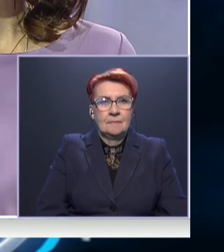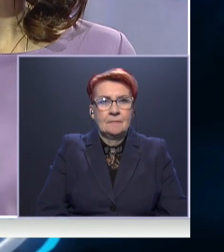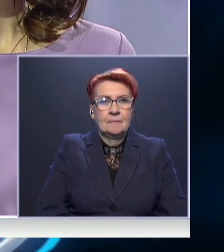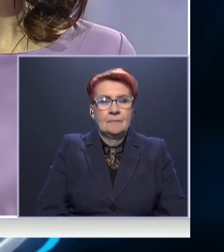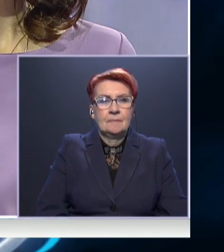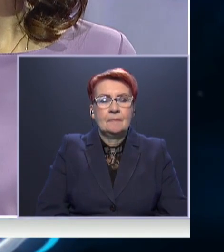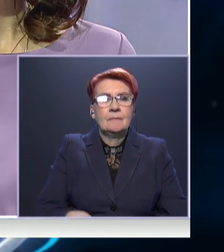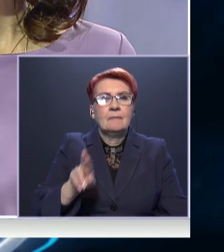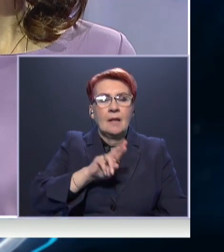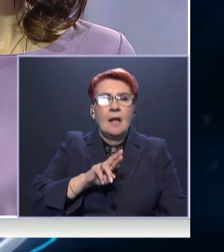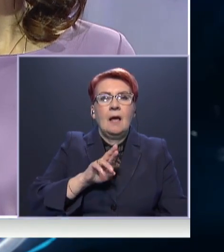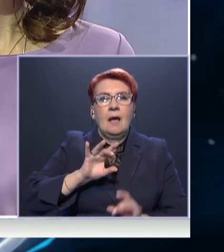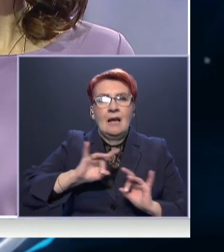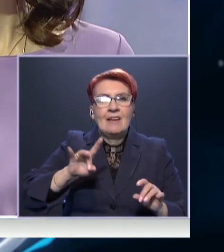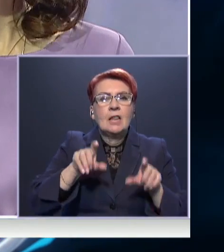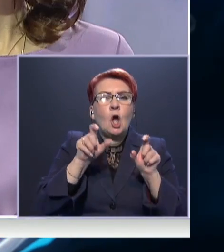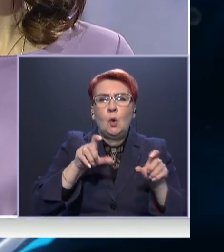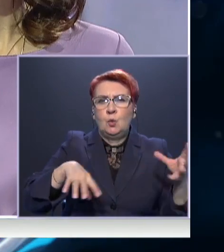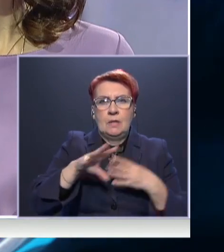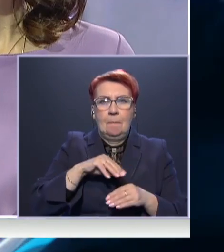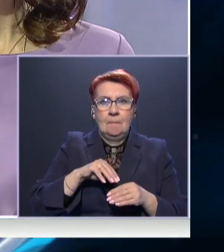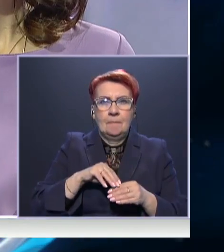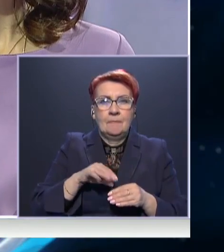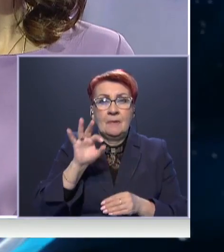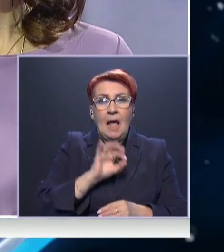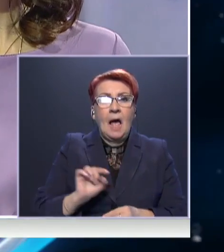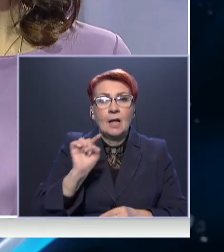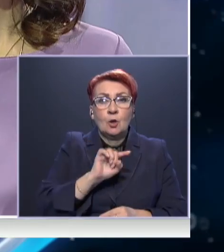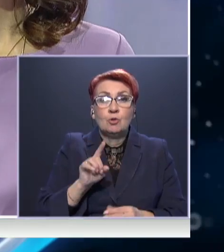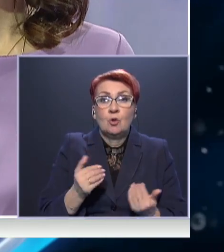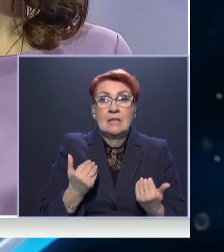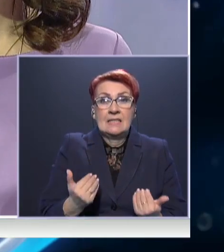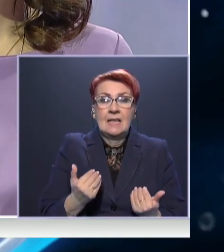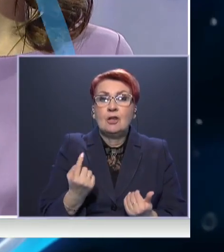я говорил людям о том что настоящее единство возможно